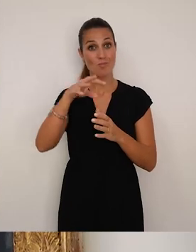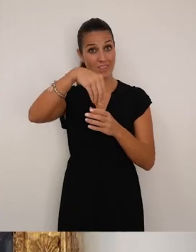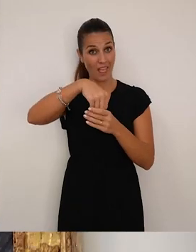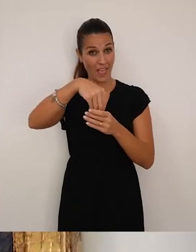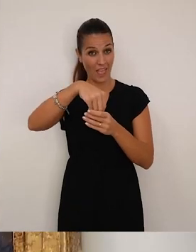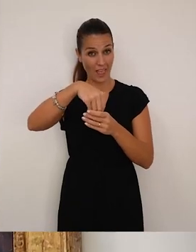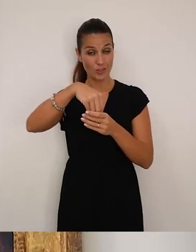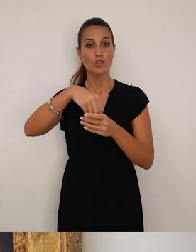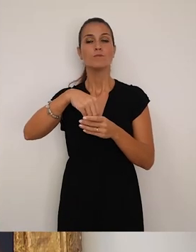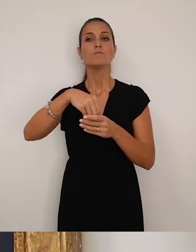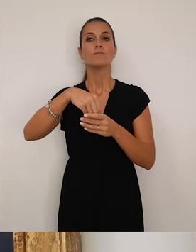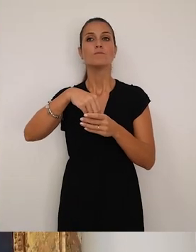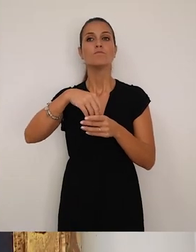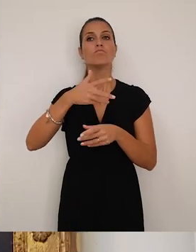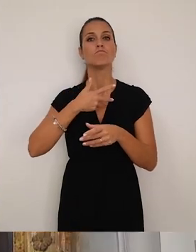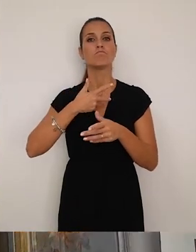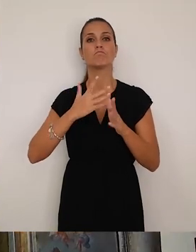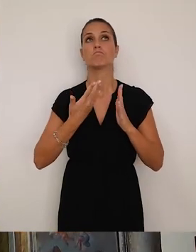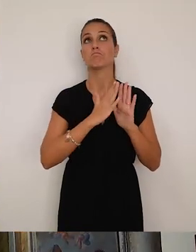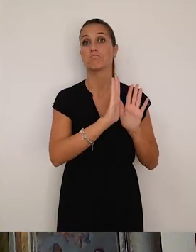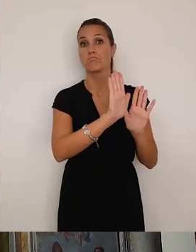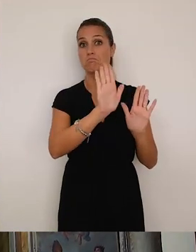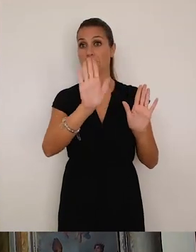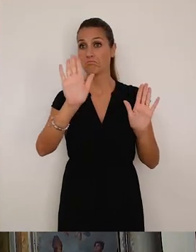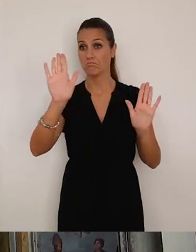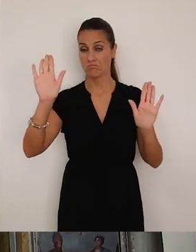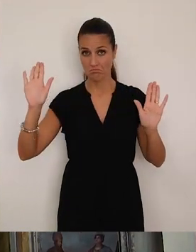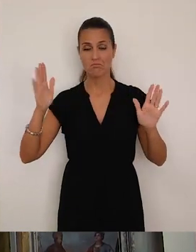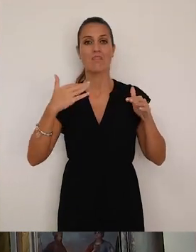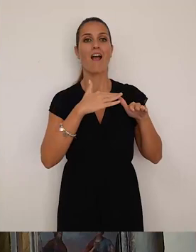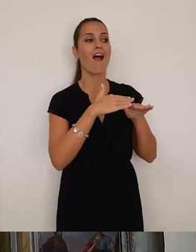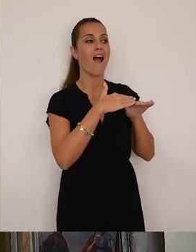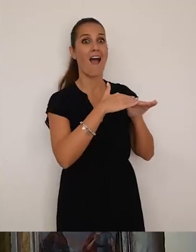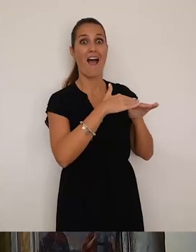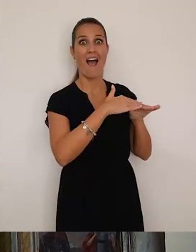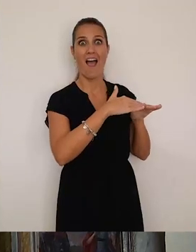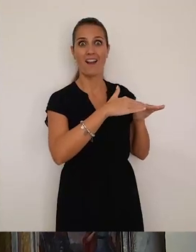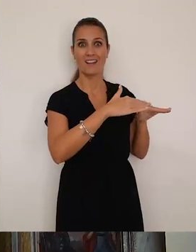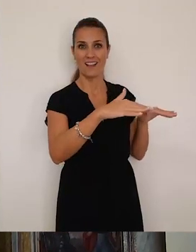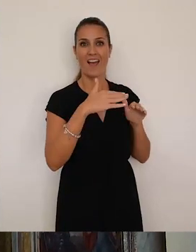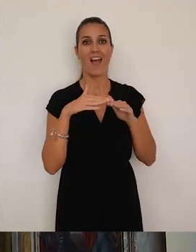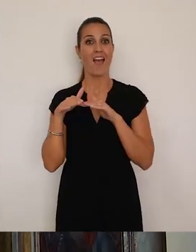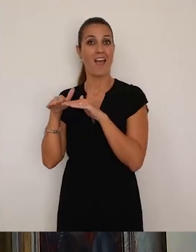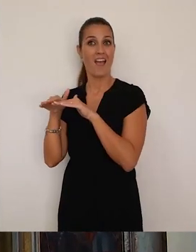L’interno è dominato dai grandi spazi architettonici, scanditi dagli altari laterali, opere ricche